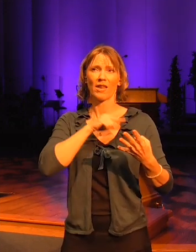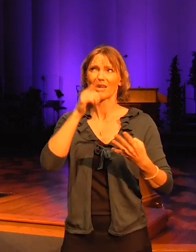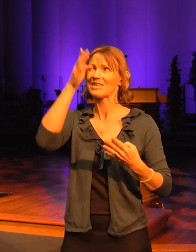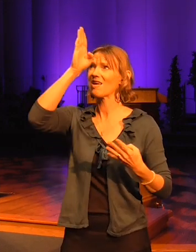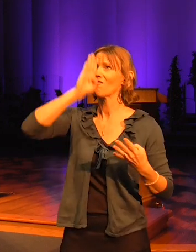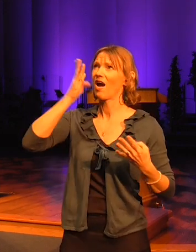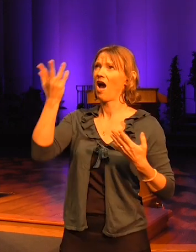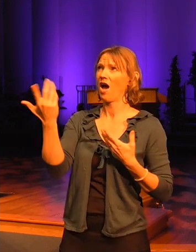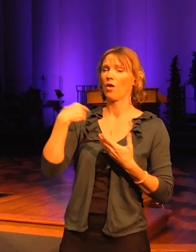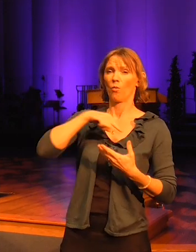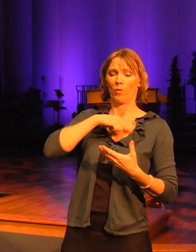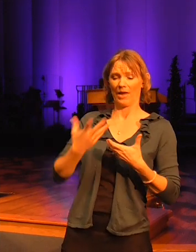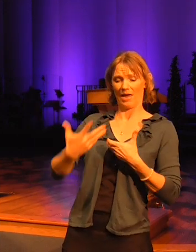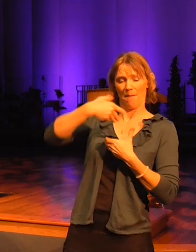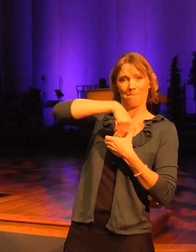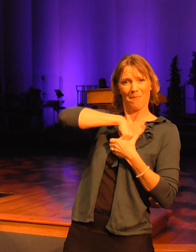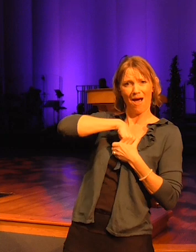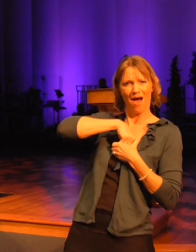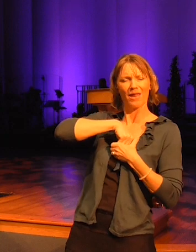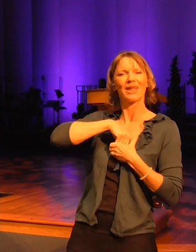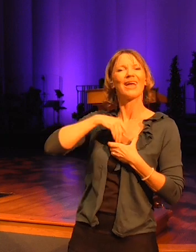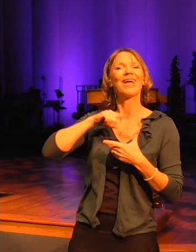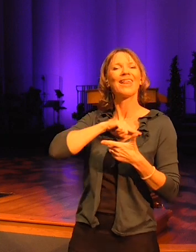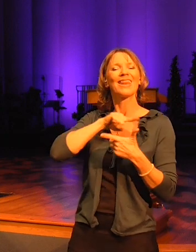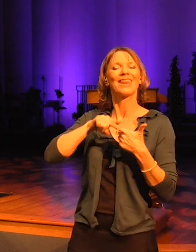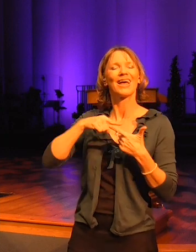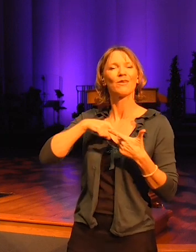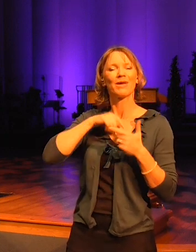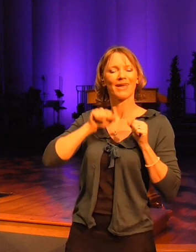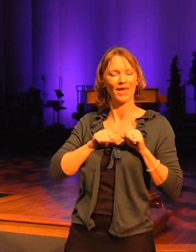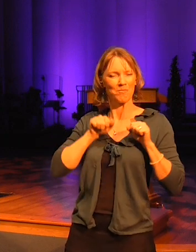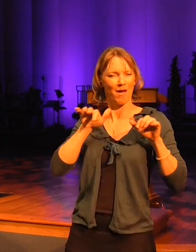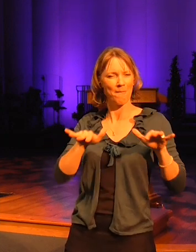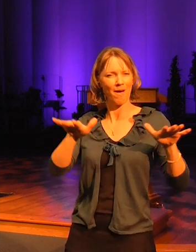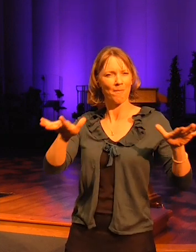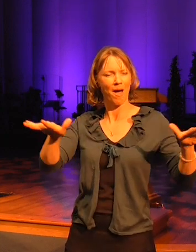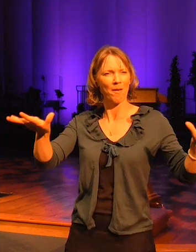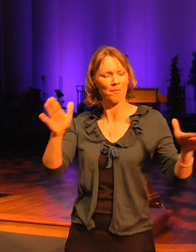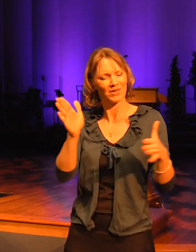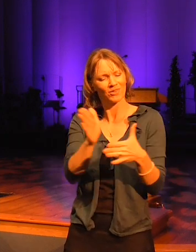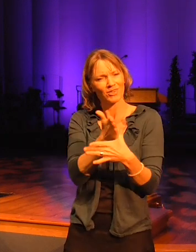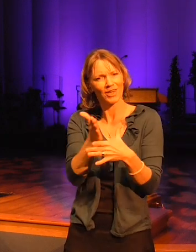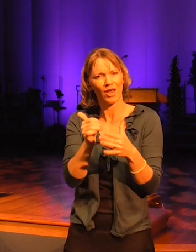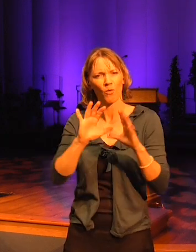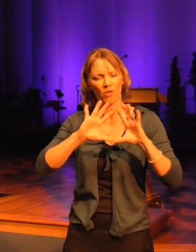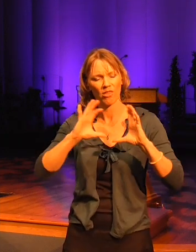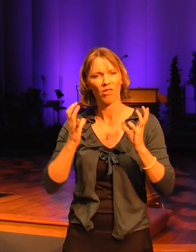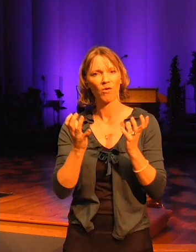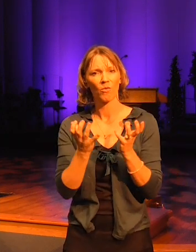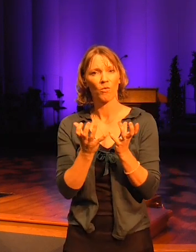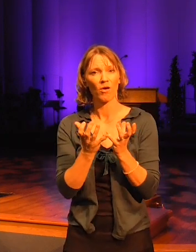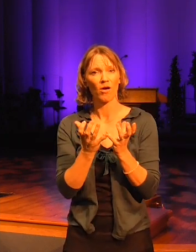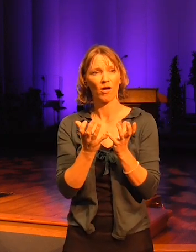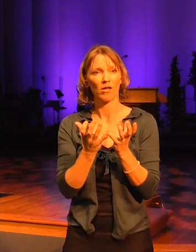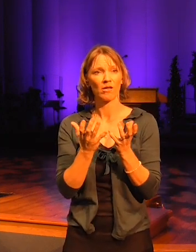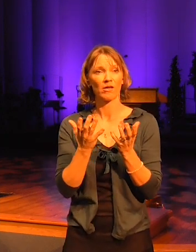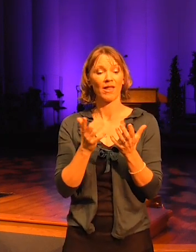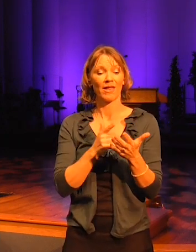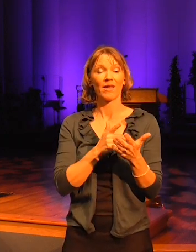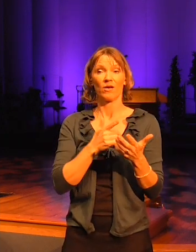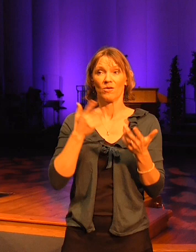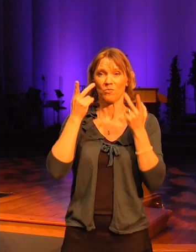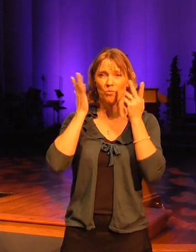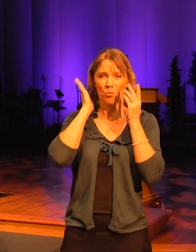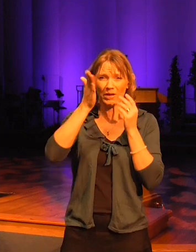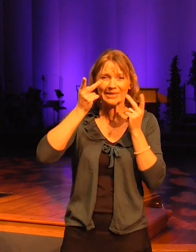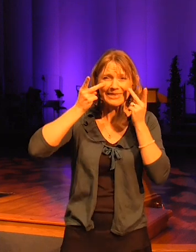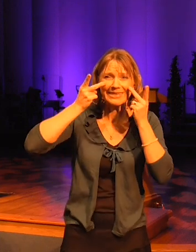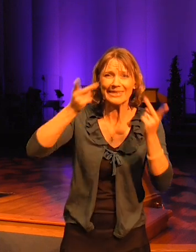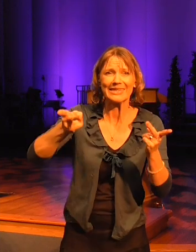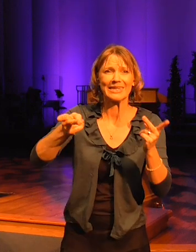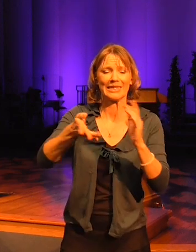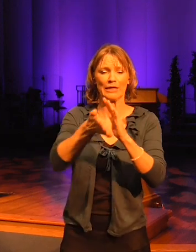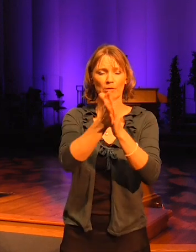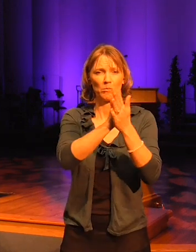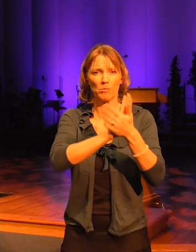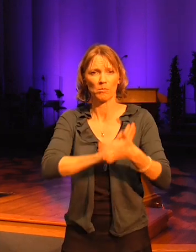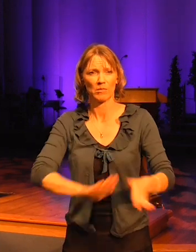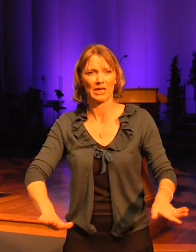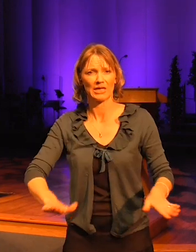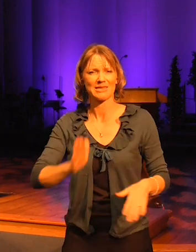entonces podemos extenderlas al mundo y podemos ver en nuestro mundo. paz, educación física, comprensión